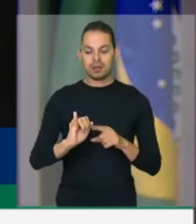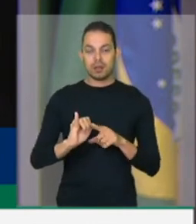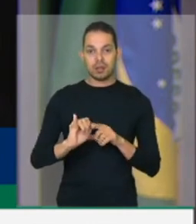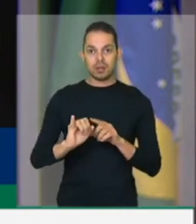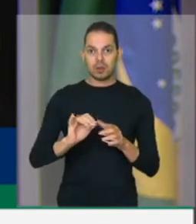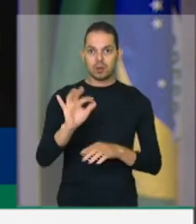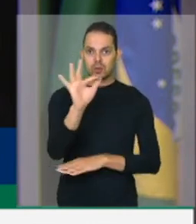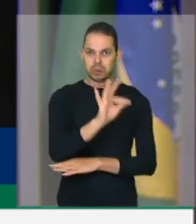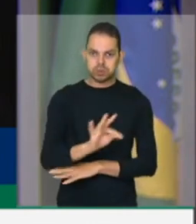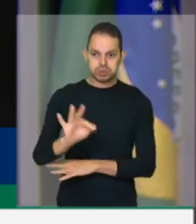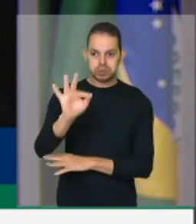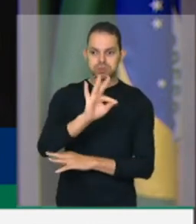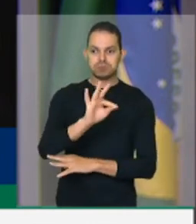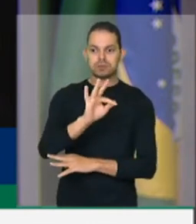EDITAL QUE FORMALIZA E É O